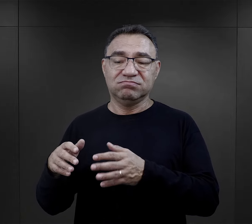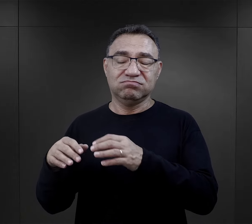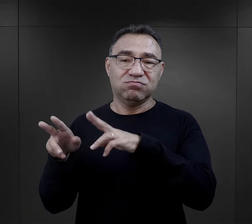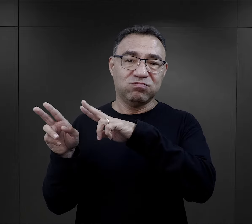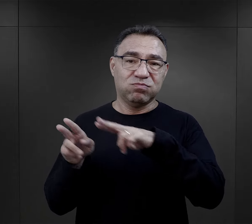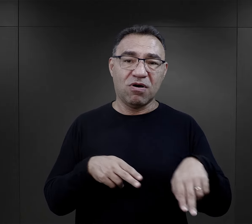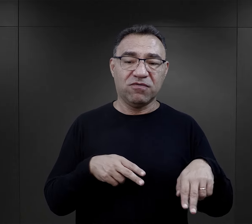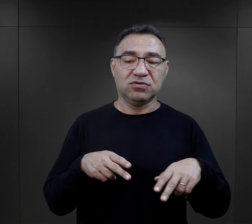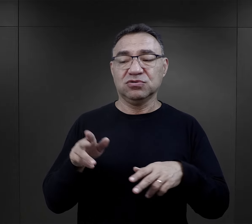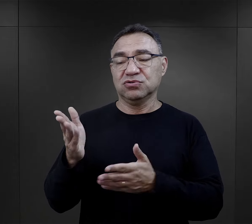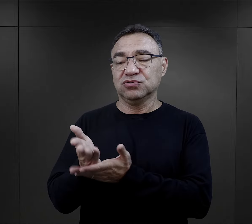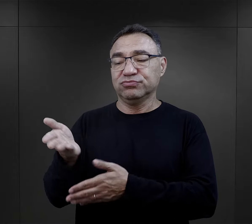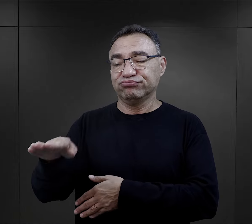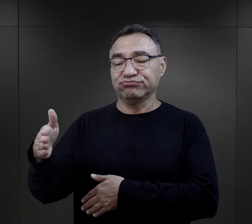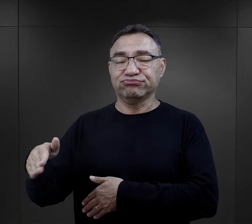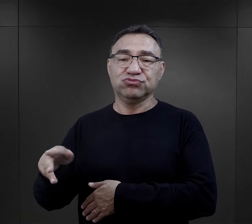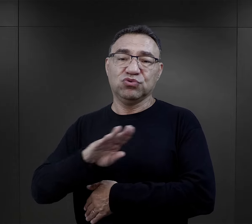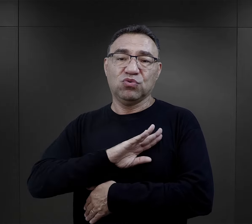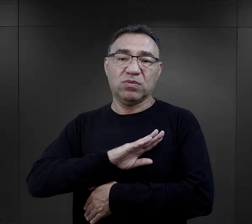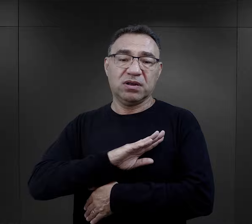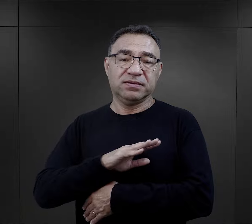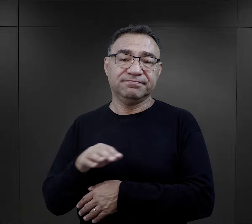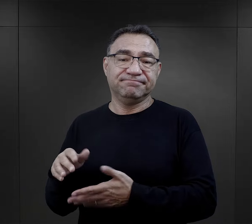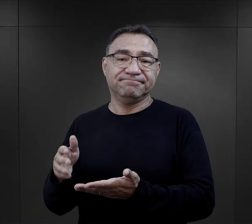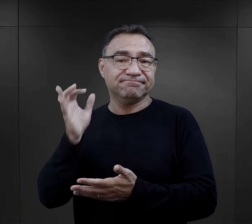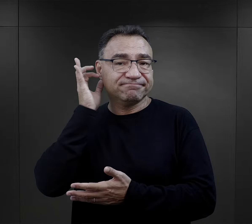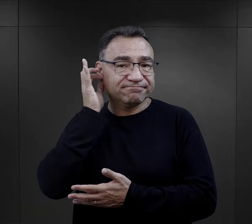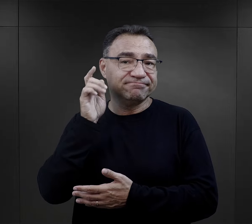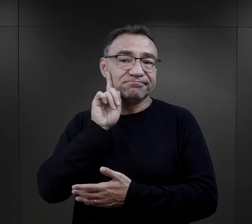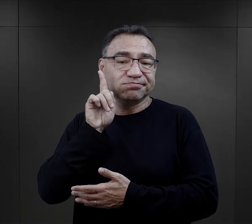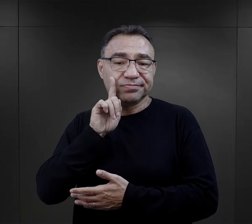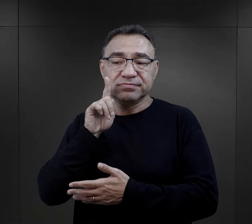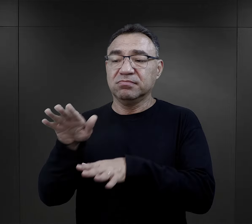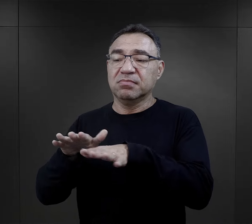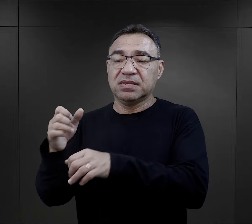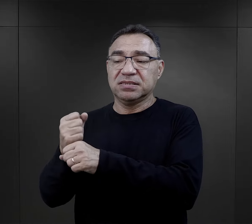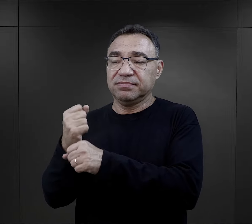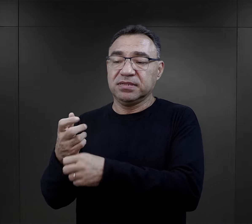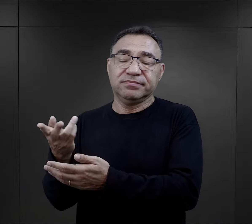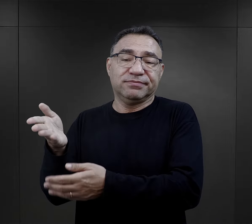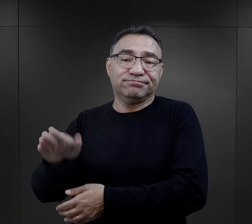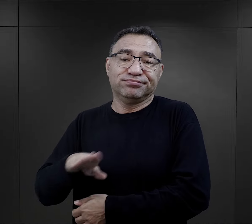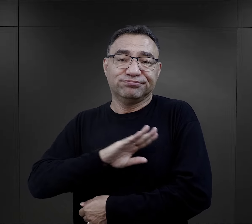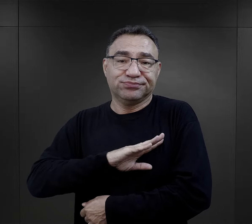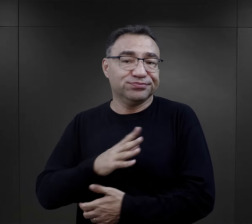ciała pomordowanych więźniów czy więźniarek z miejsca pracy.